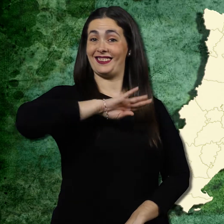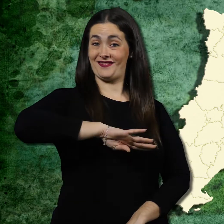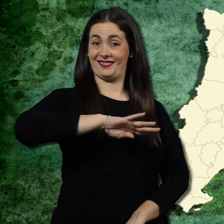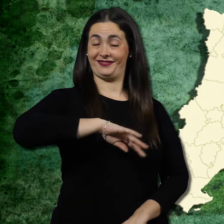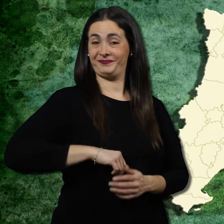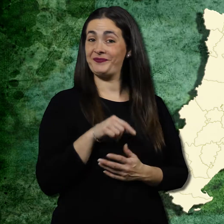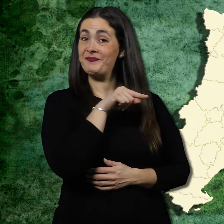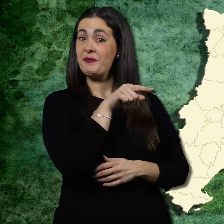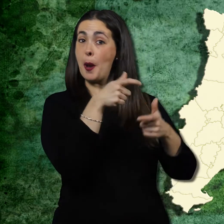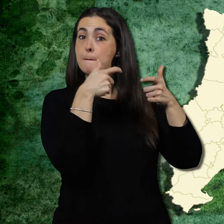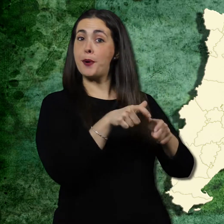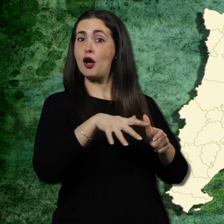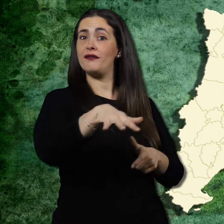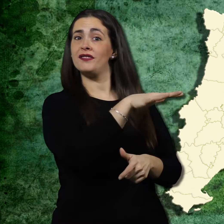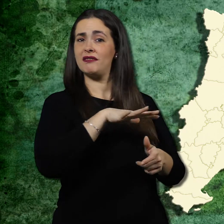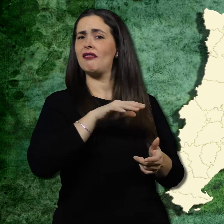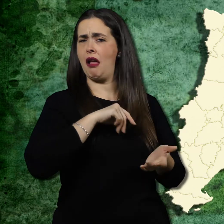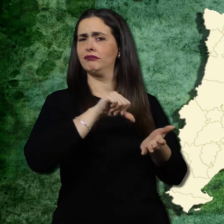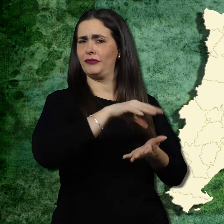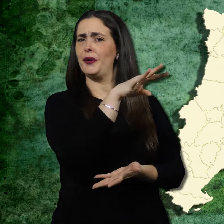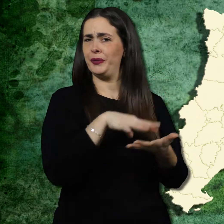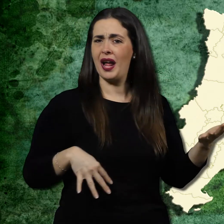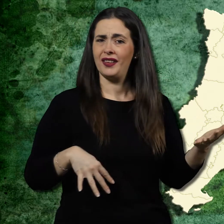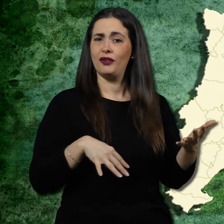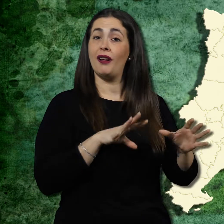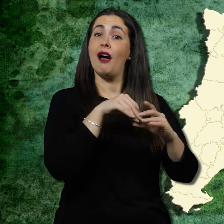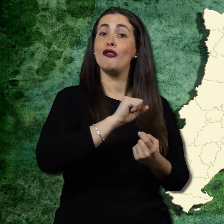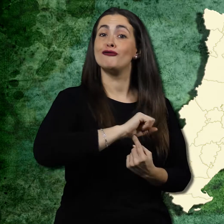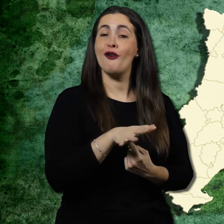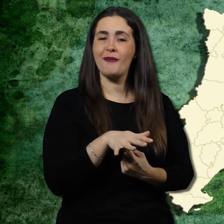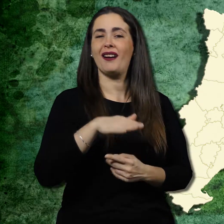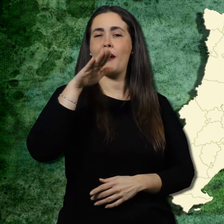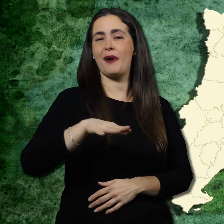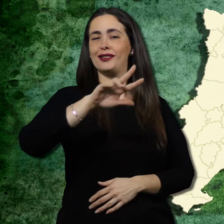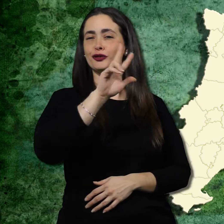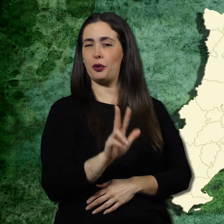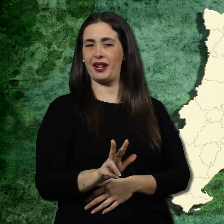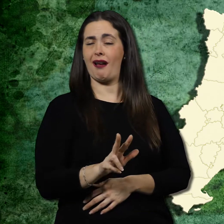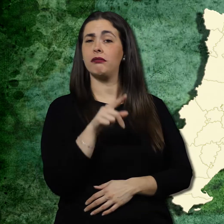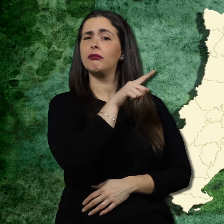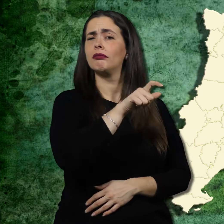CASTELLDEFELS Província de Barcelona. Comarca: Baix Llobregat.